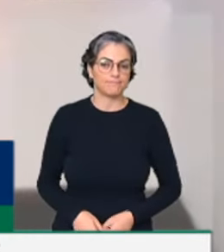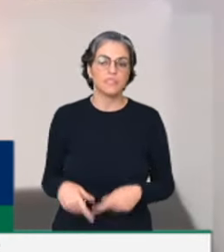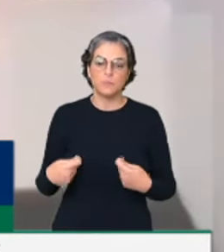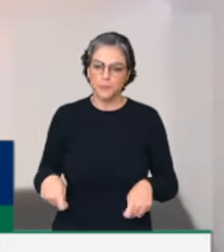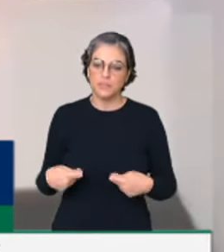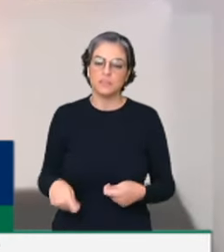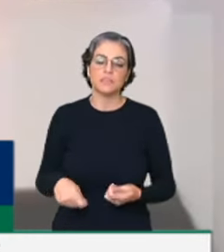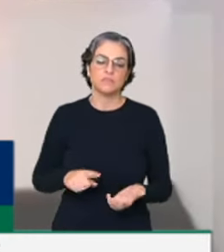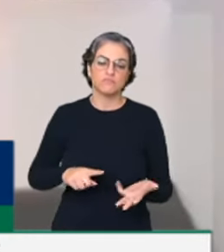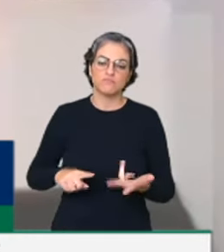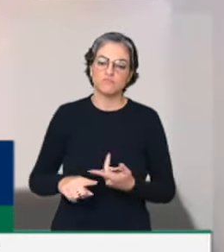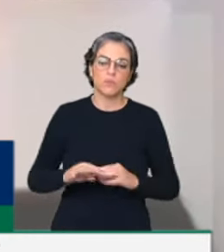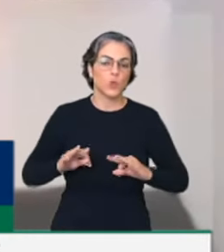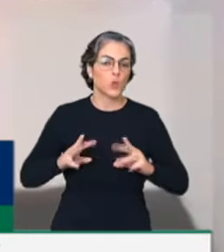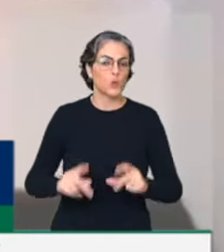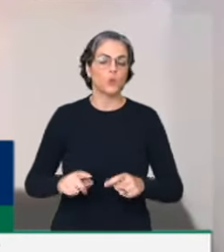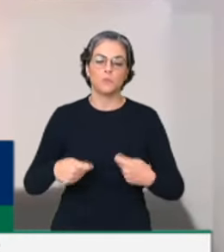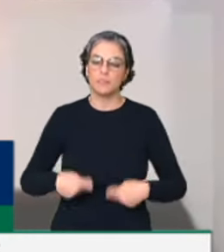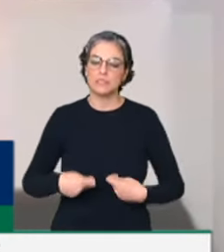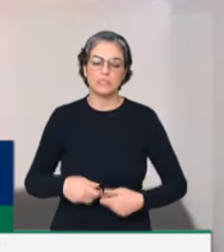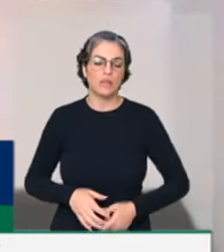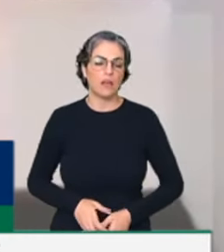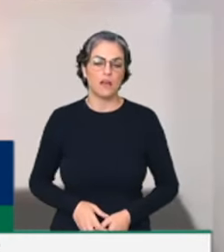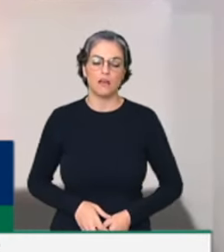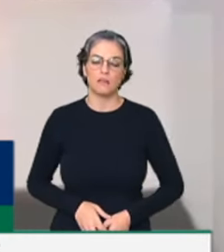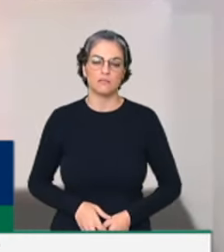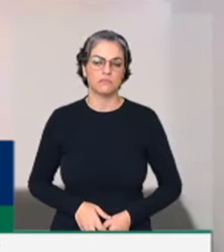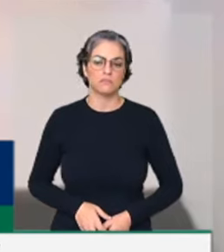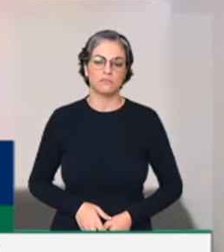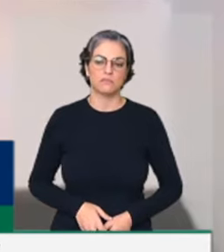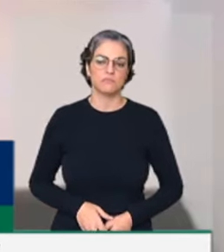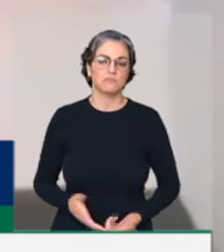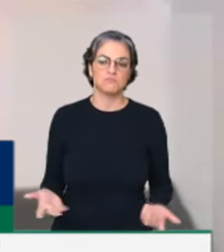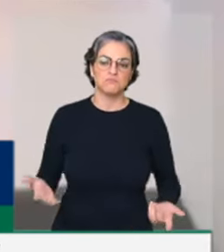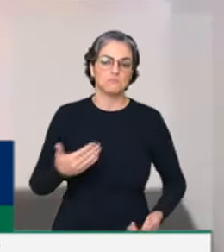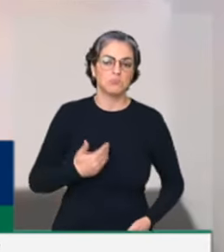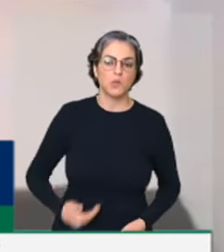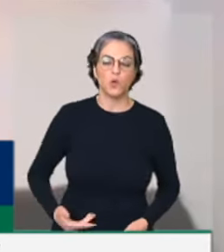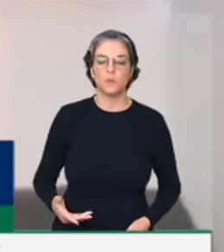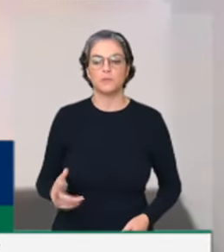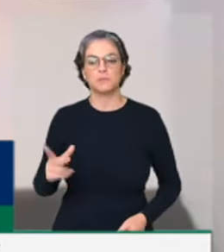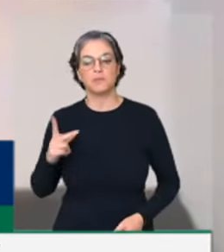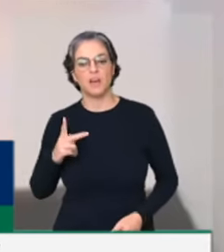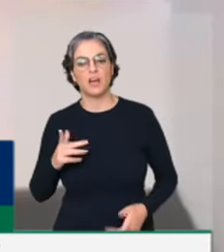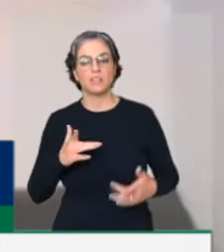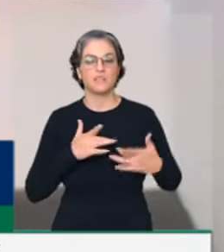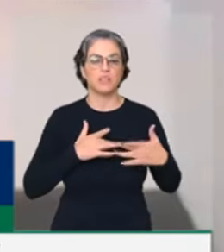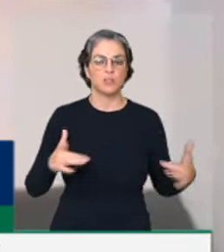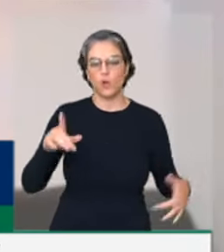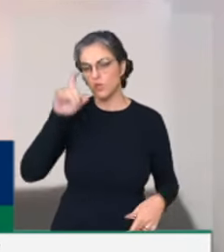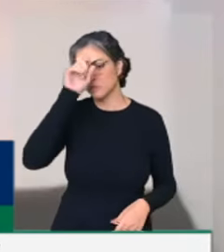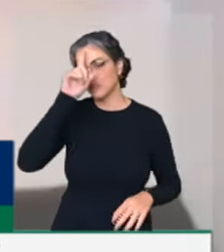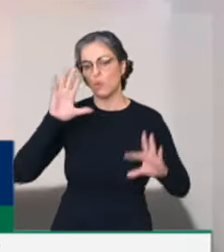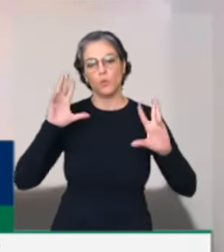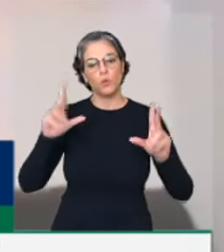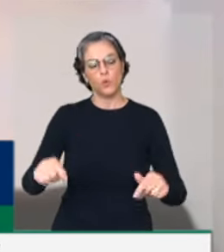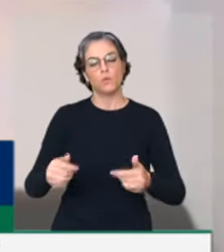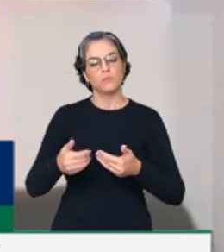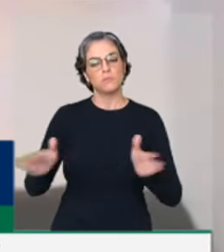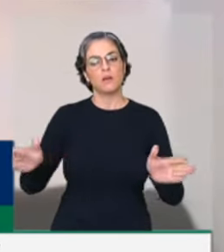REDES.... PÚBLICA, PRIVADA E FILANTRÓPICA QUE AMPLIE LEITOS E ATENDA A POPULAÇÃO. AGORA É ÓBVIO QUE TEMOS QUE TER CRITÉRIOS. PORQUE ESSES